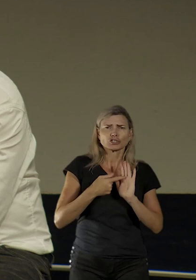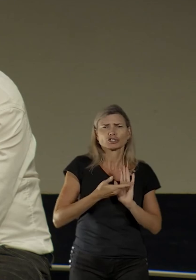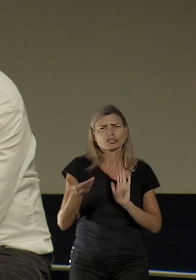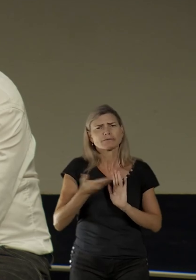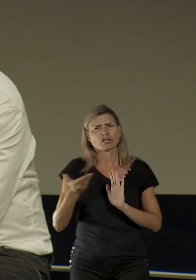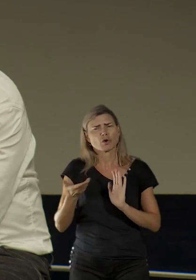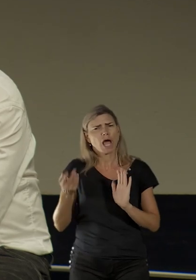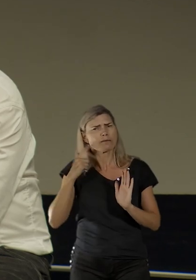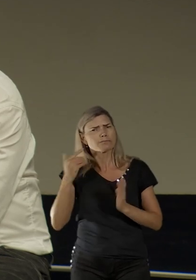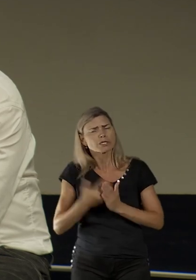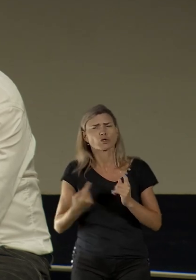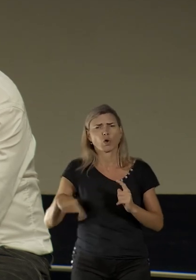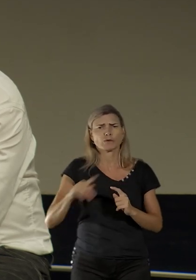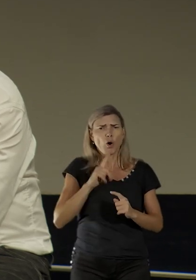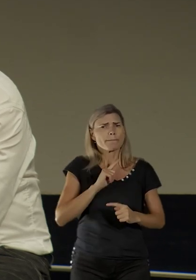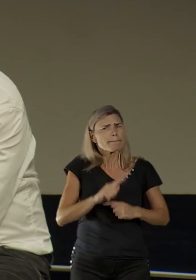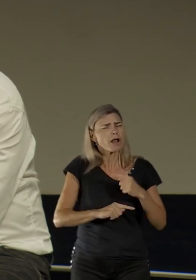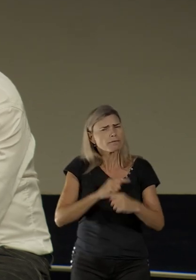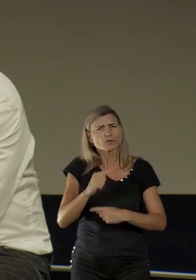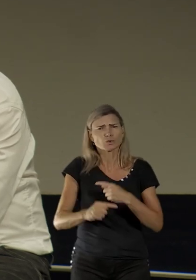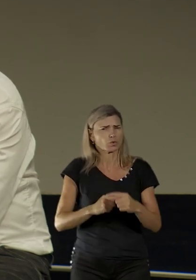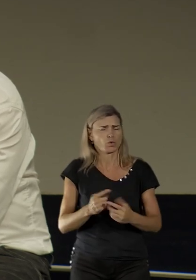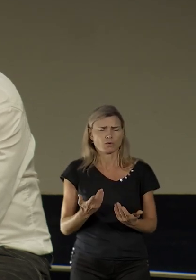Myslím, že v nedávných dějinách